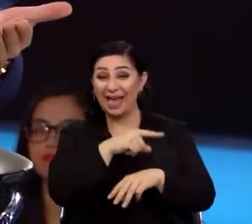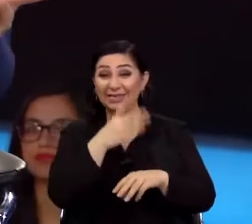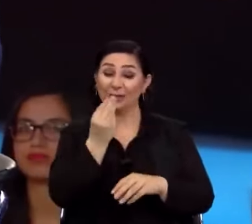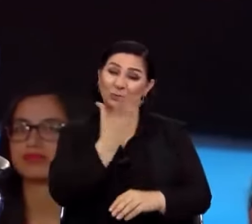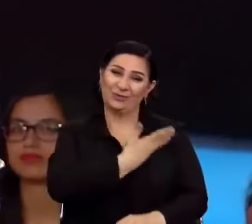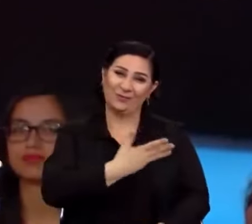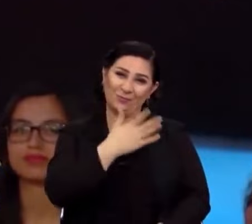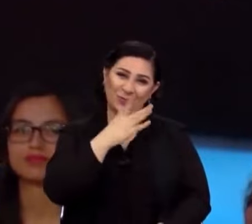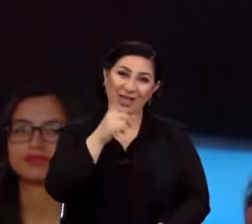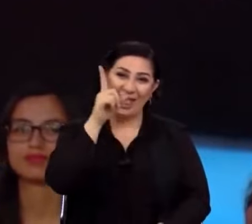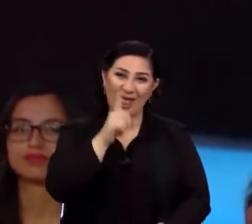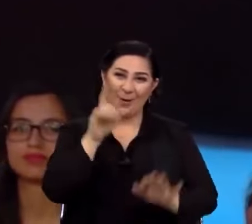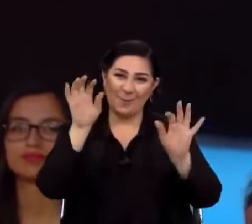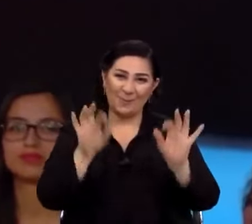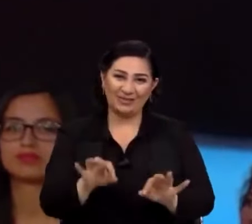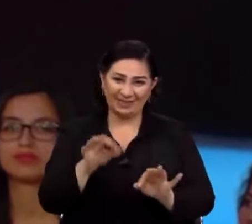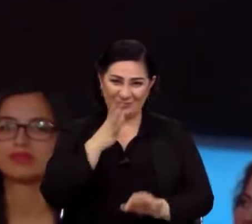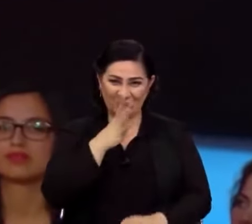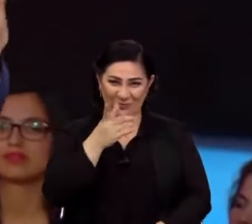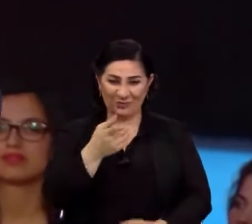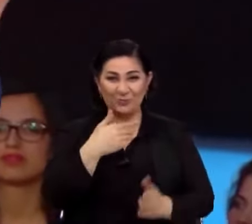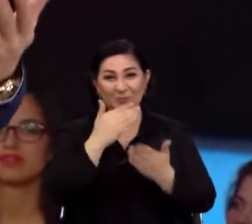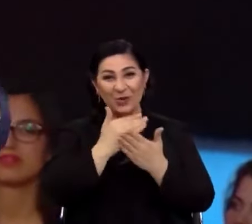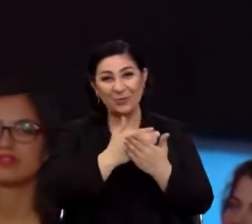biliyorsun Daha ilk başlangıçlarında programa almıştık ısrar etmiştik gel